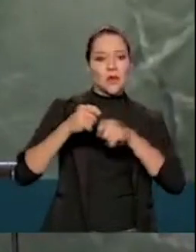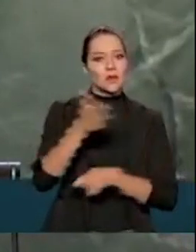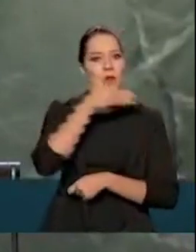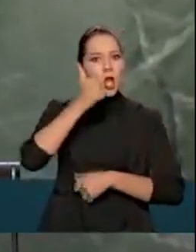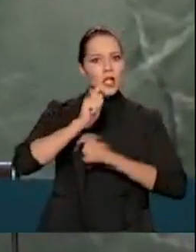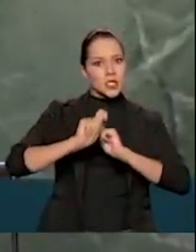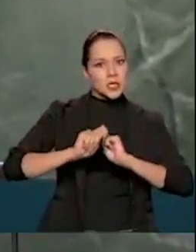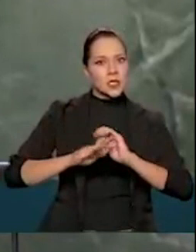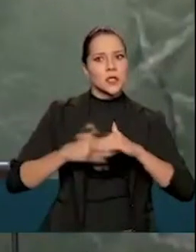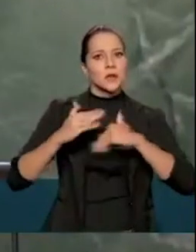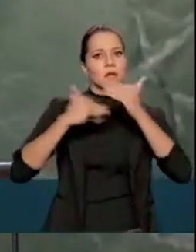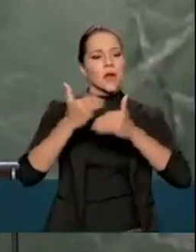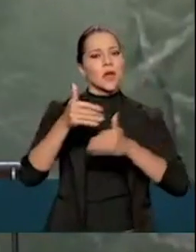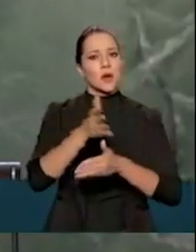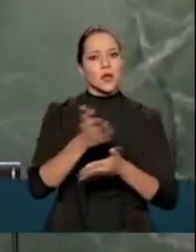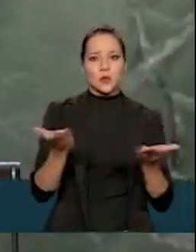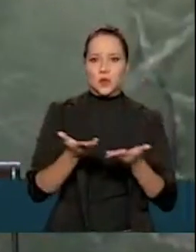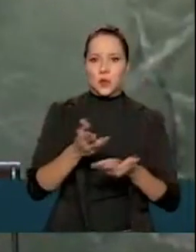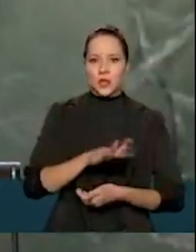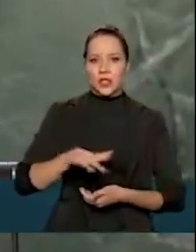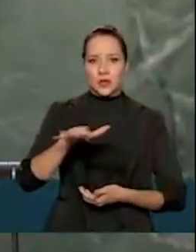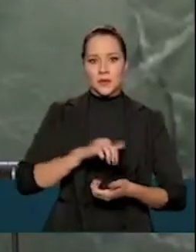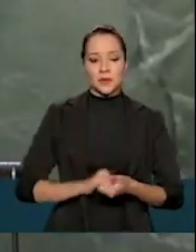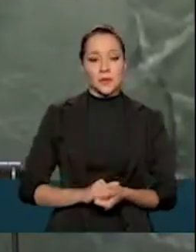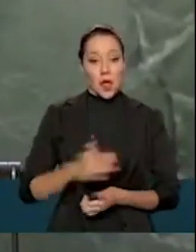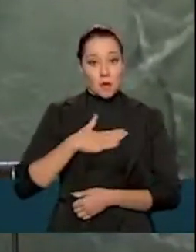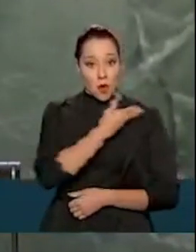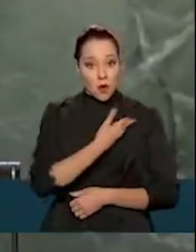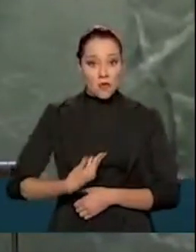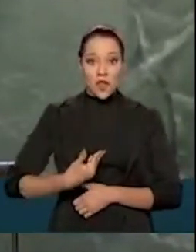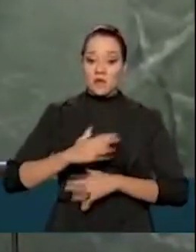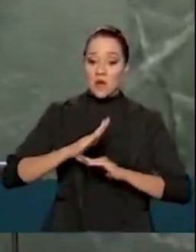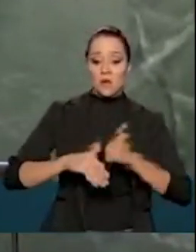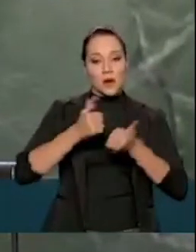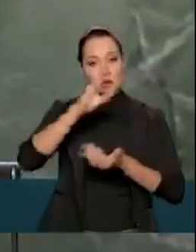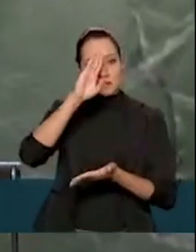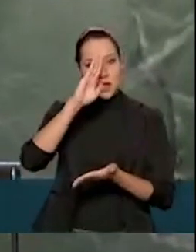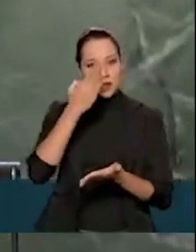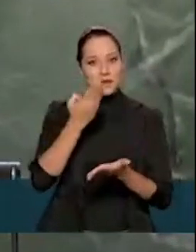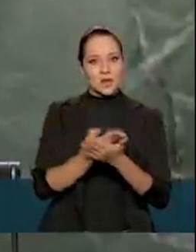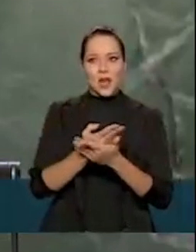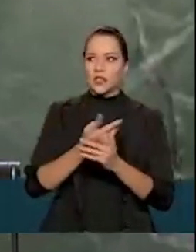desempenhos entre os emergentes meu governo recuperou a credibilidade externa e hoje